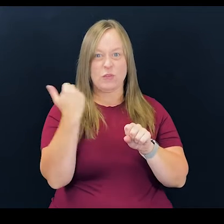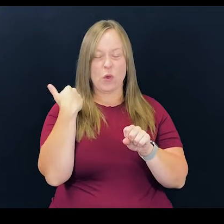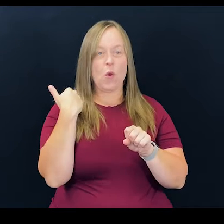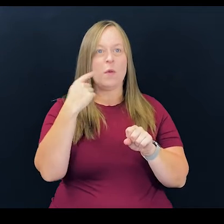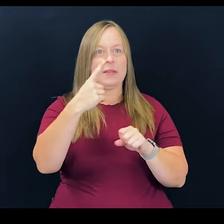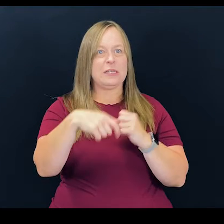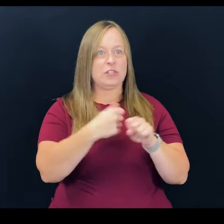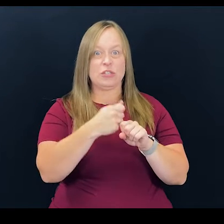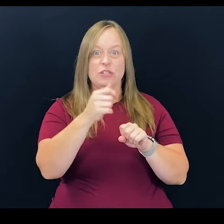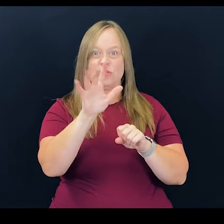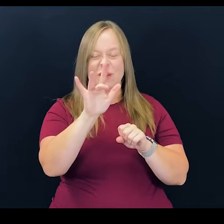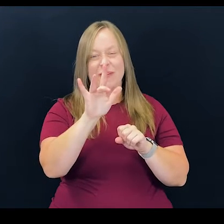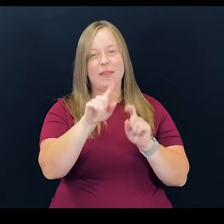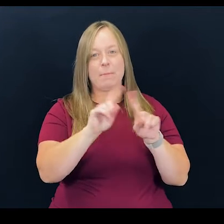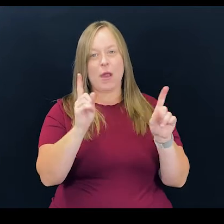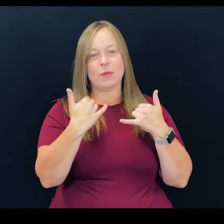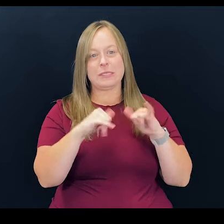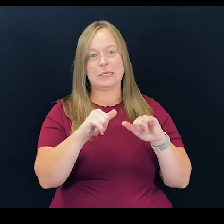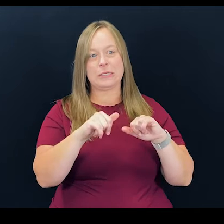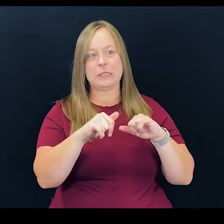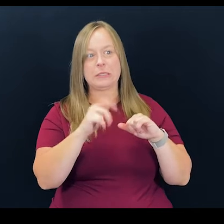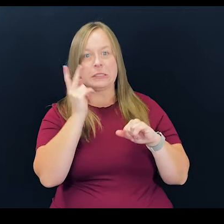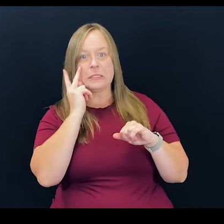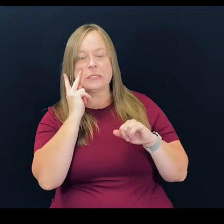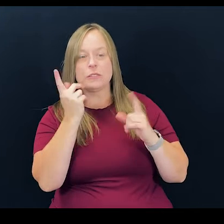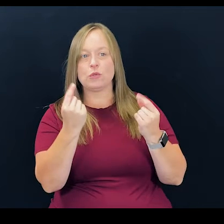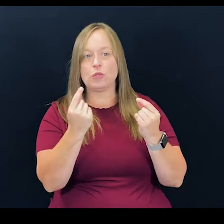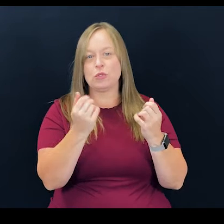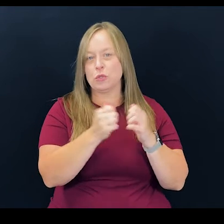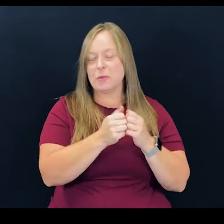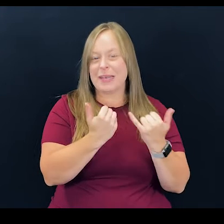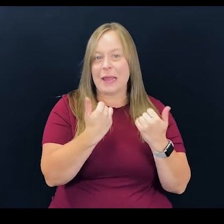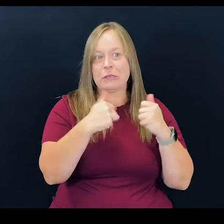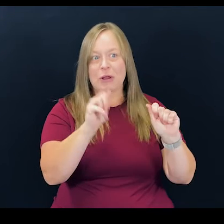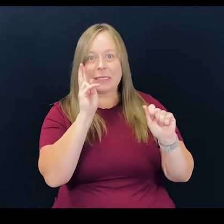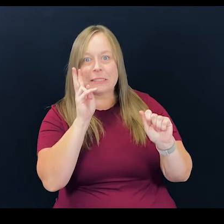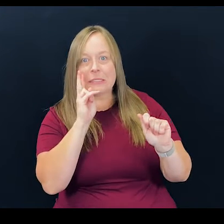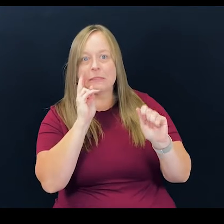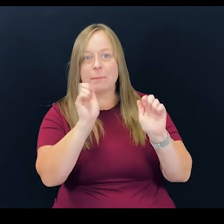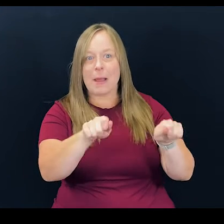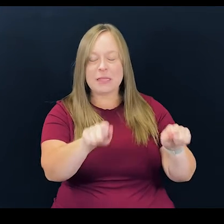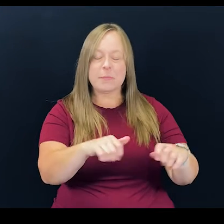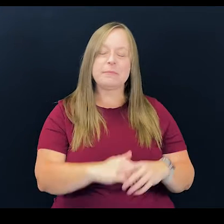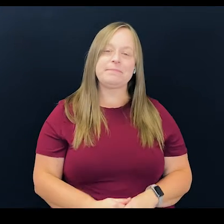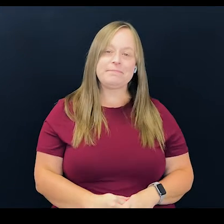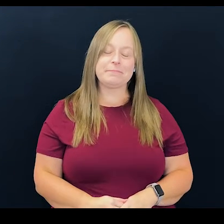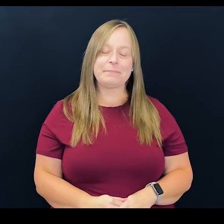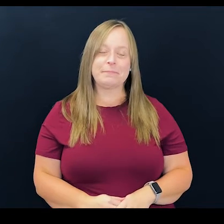Este año sería el 25 pero todavía estamos tratando de ver qué podemos hacer.